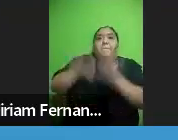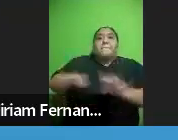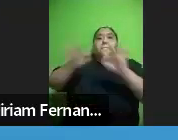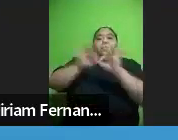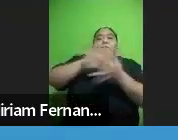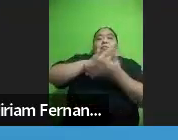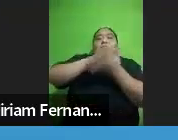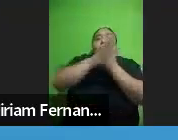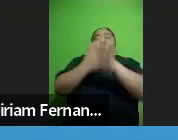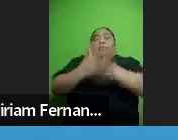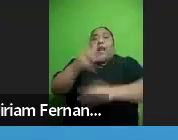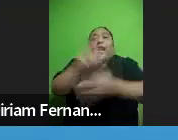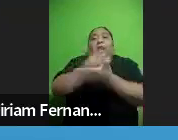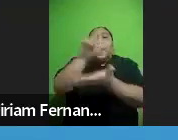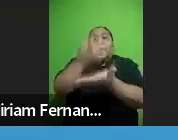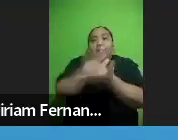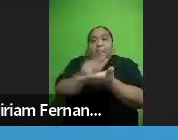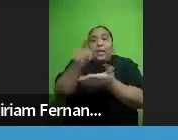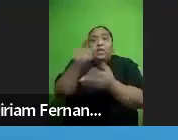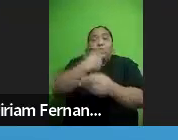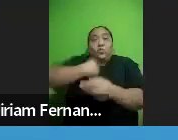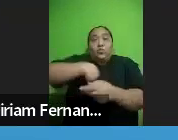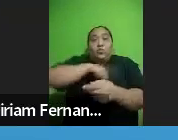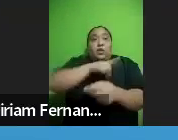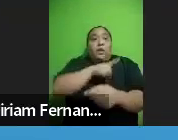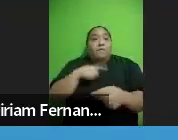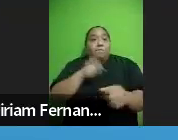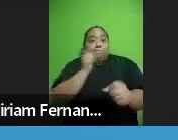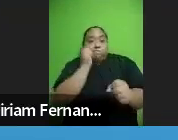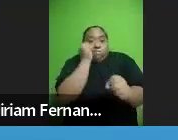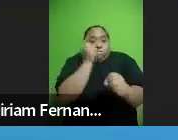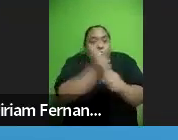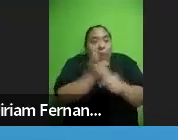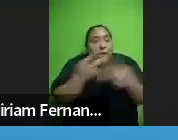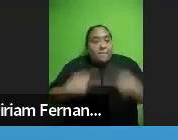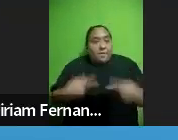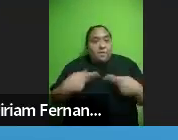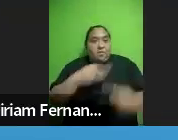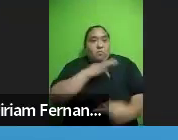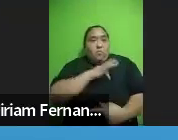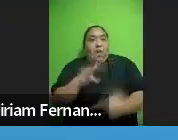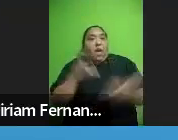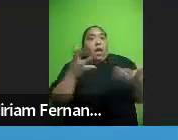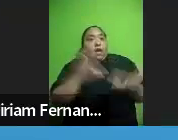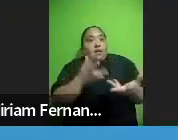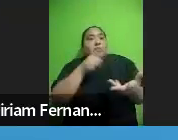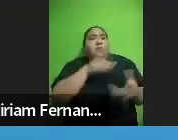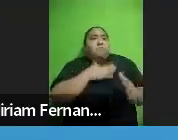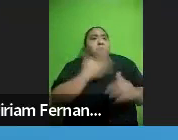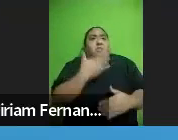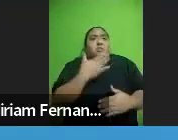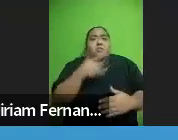importante que él utiliza y 1 muy importante. Es la ley de la transformación. Él dice que hay que fijarnos fijarnos en lo fijarnos en lo que la persona puede hacer, y no puede hacer, y no es lo que no